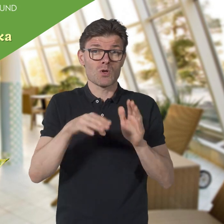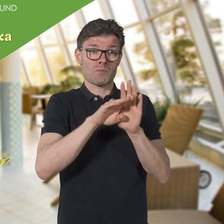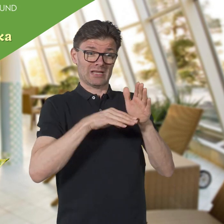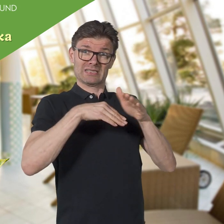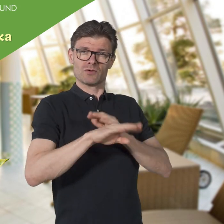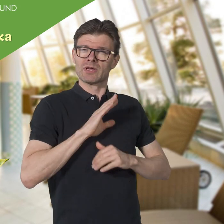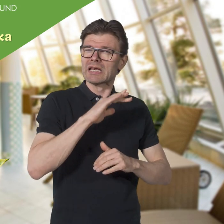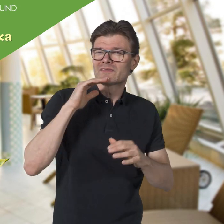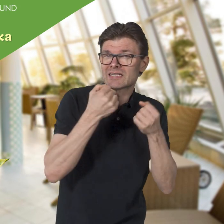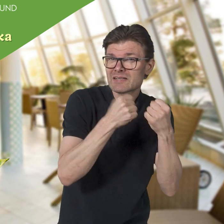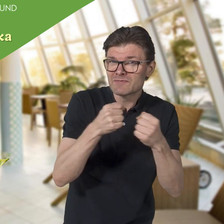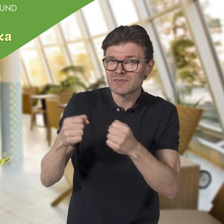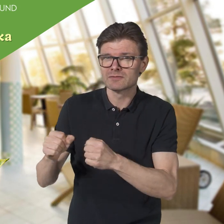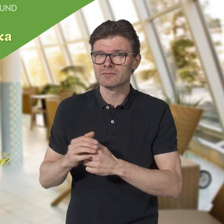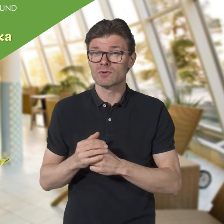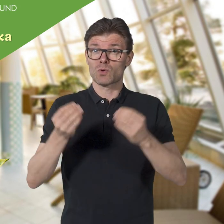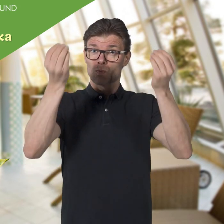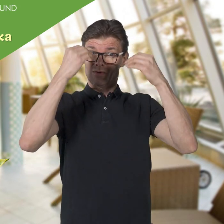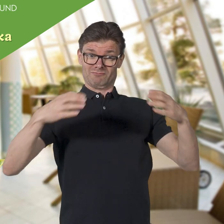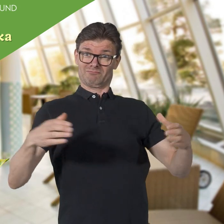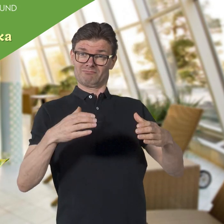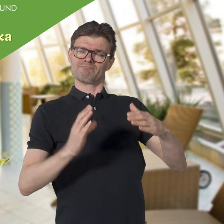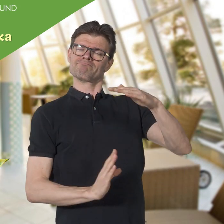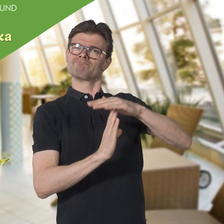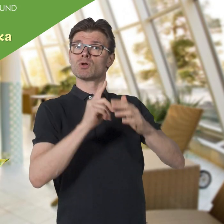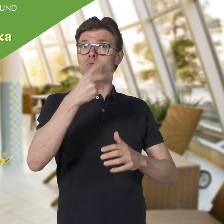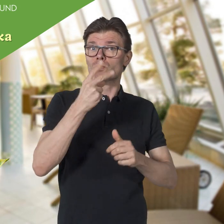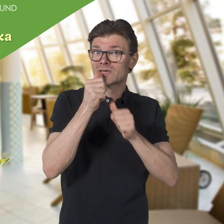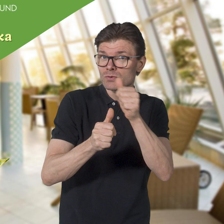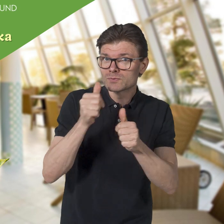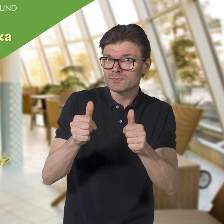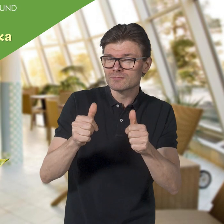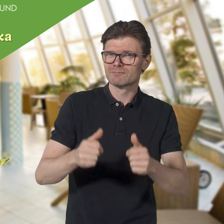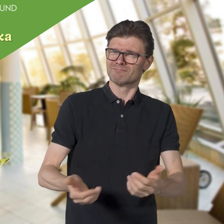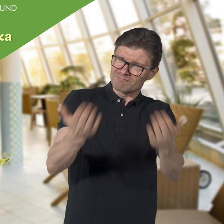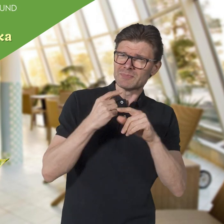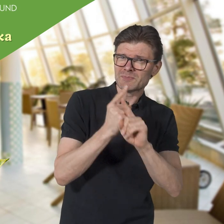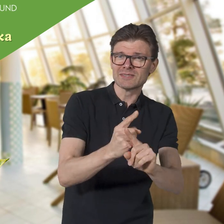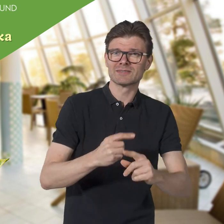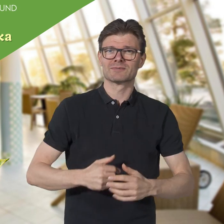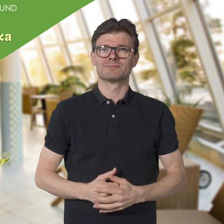I programmet ingår också trevliga aktiviteter. Det ryms tolv deltagare på kursen. Följ med!